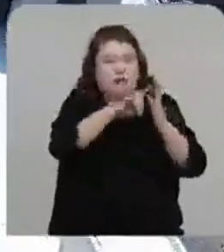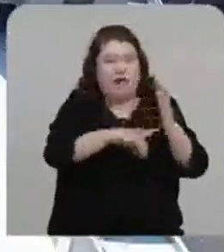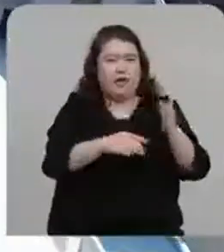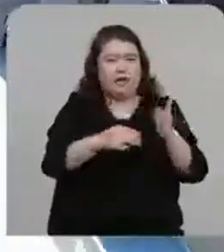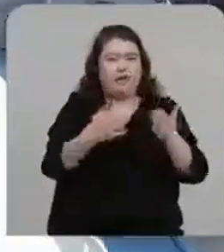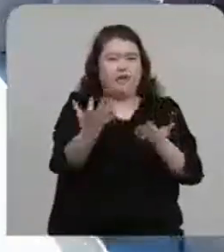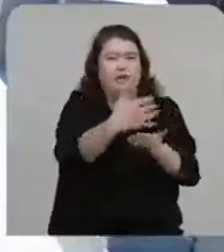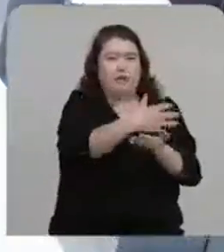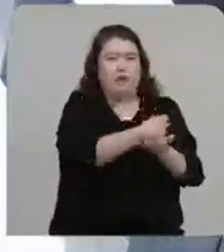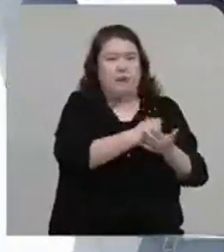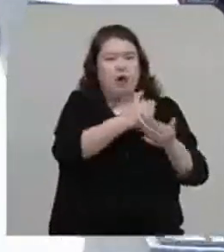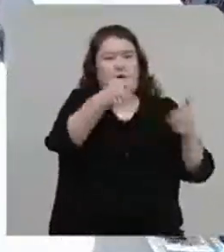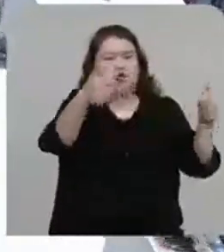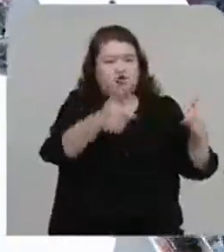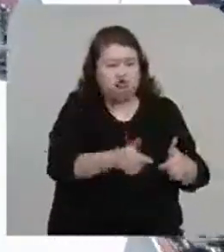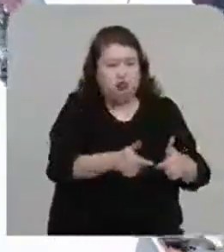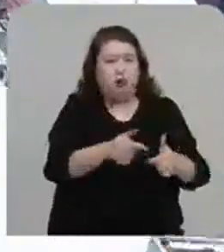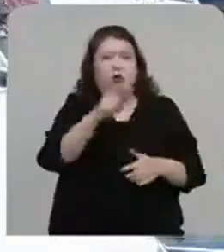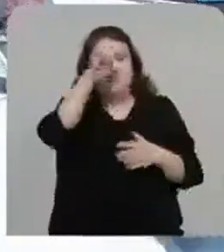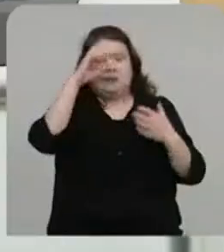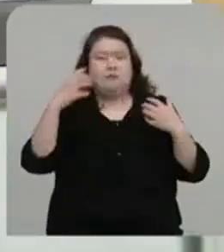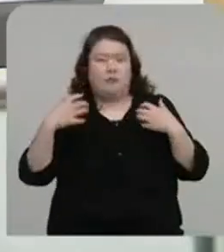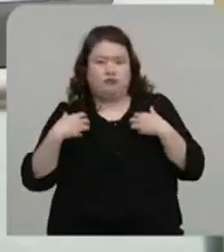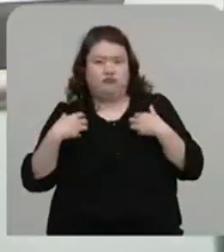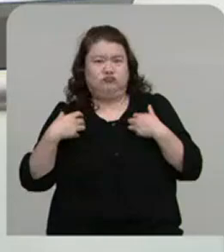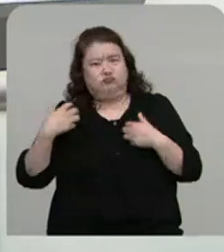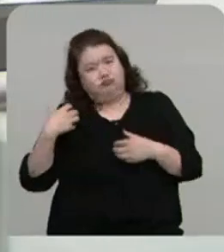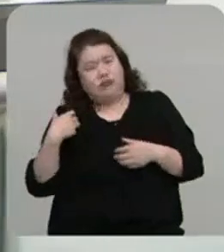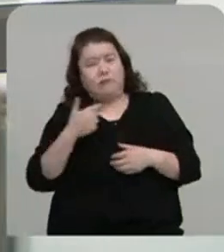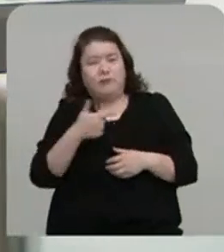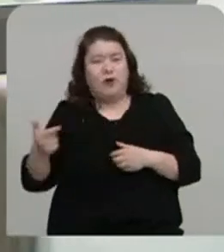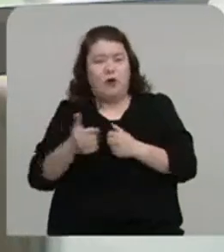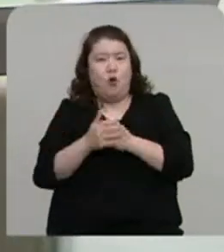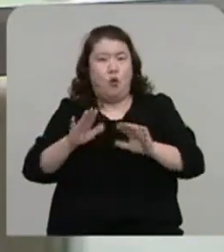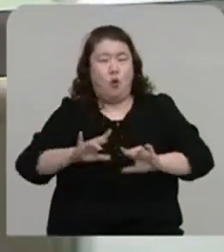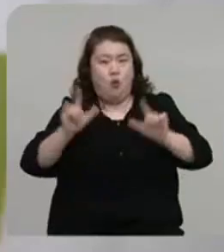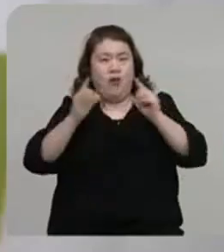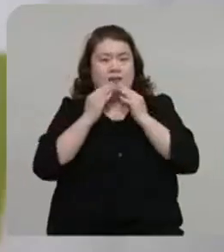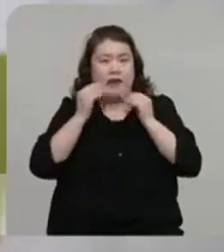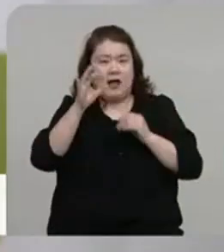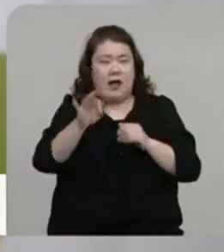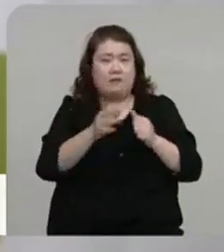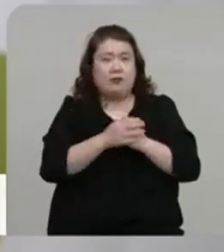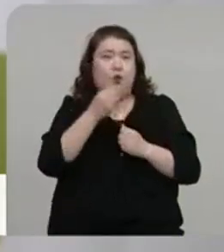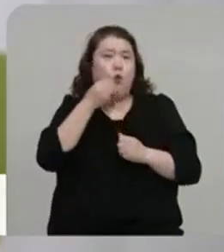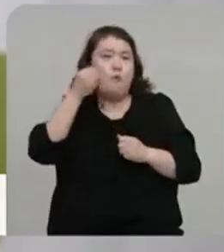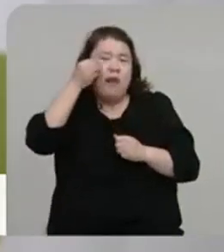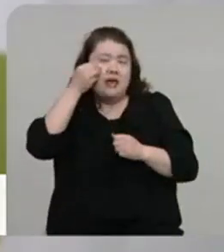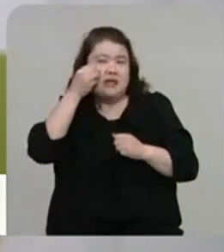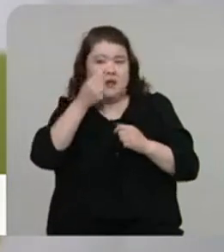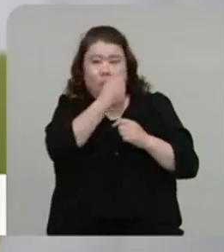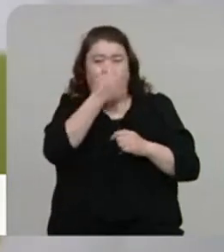에 부담으로 작용할 수 있습니다. 올해 개별공시지가는 시군 누리 집 등에서 확인할 수 있으며 이의